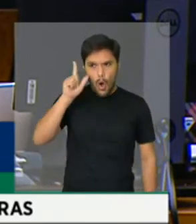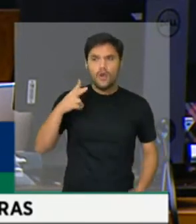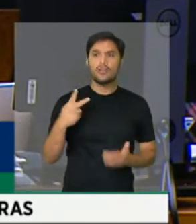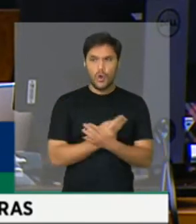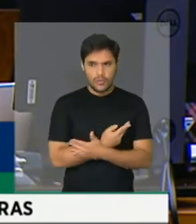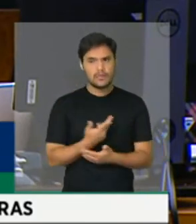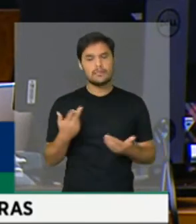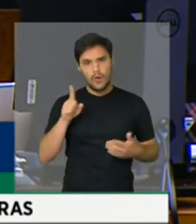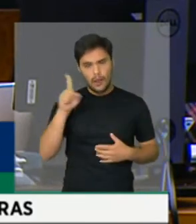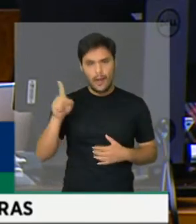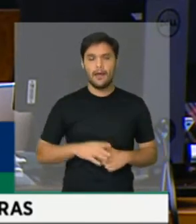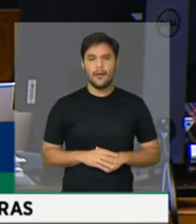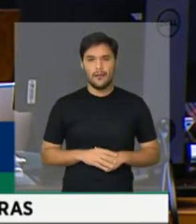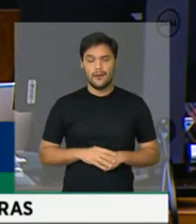O SENHOR FOI MENCIONADO, MAS EU QUERO FAZER O ÚLTIMO